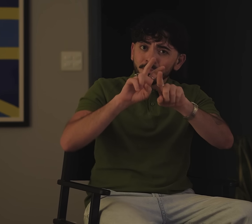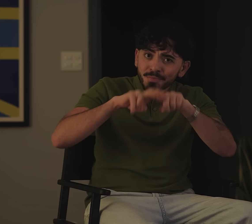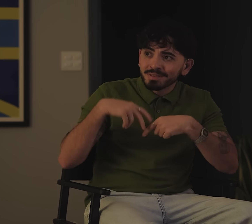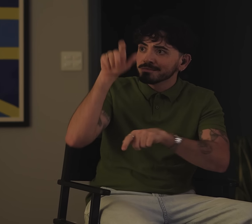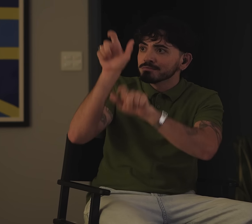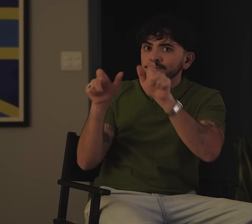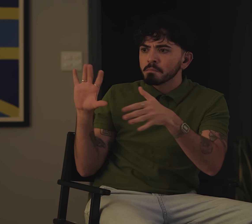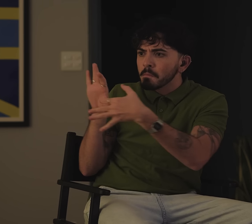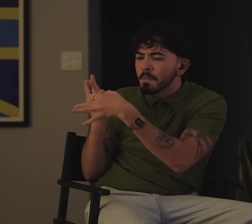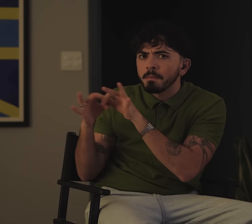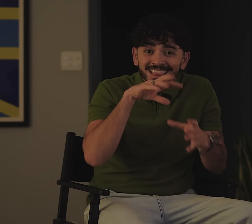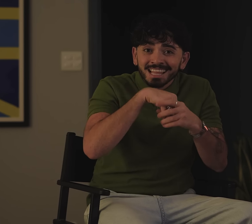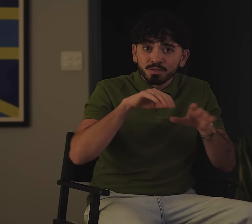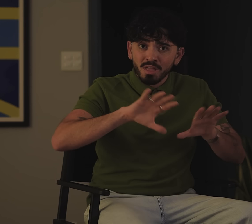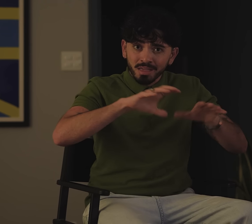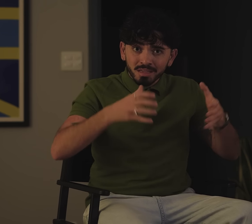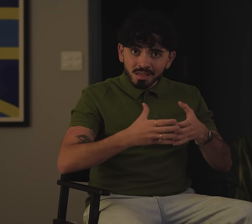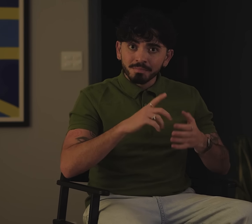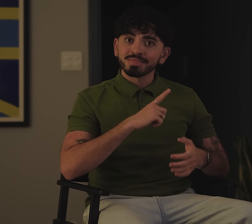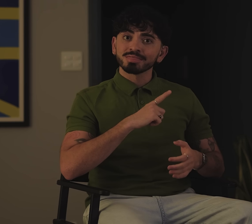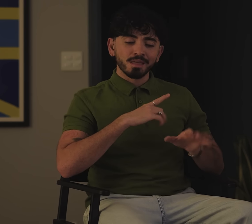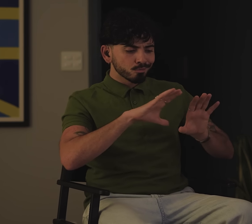Por isso, somamos diversas pessoas e trabalhamos coletivamente.